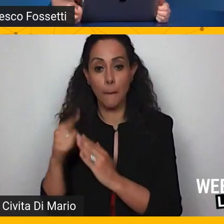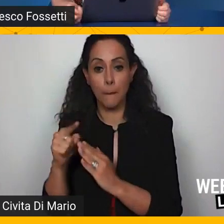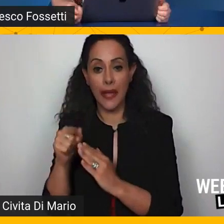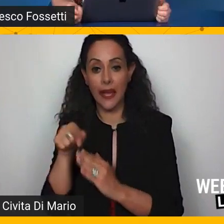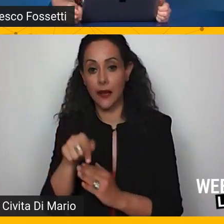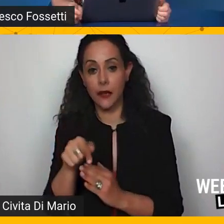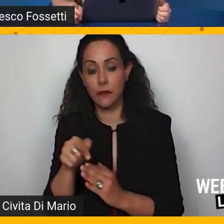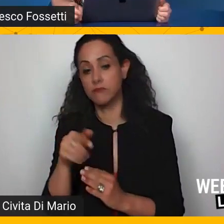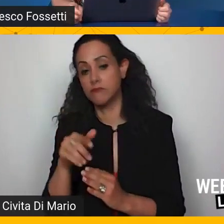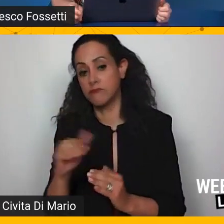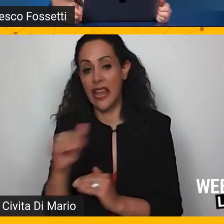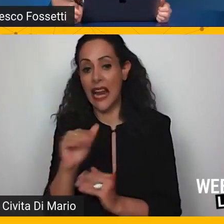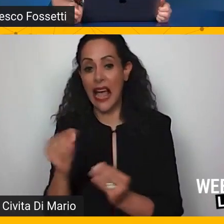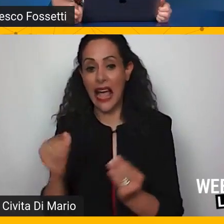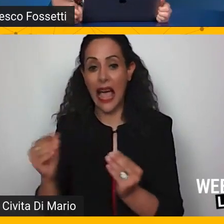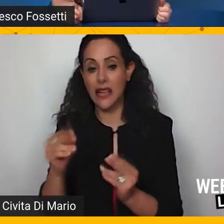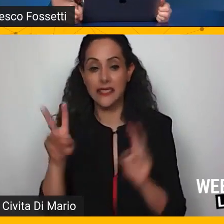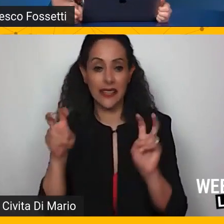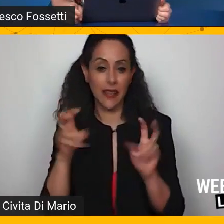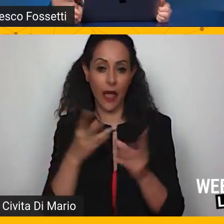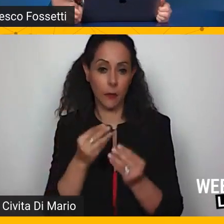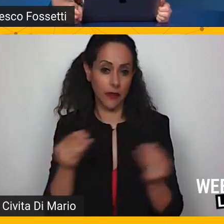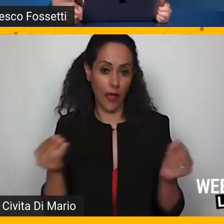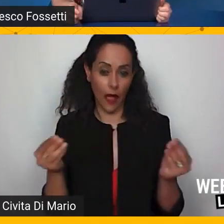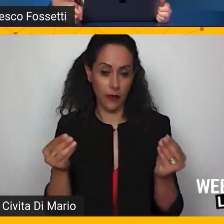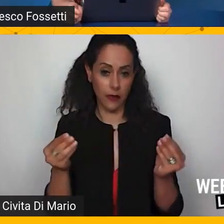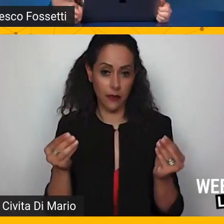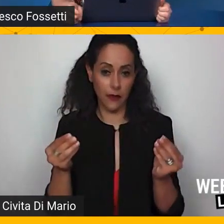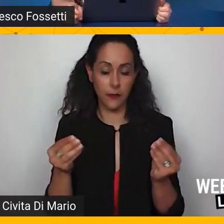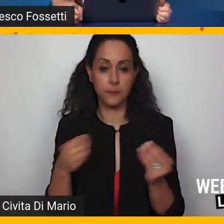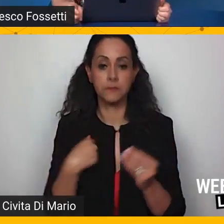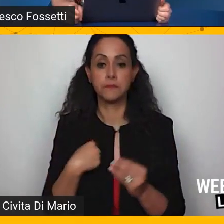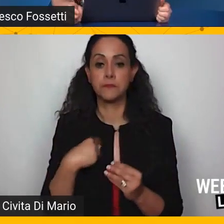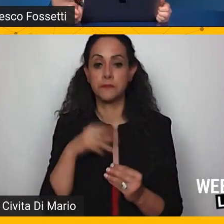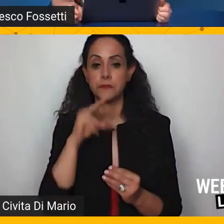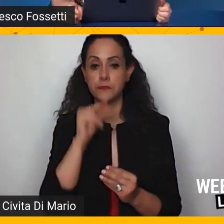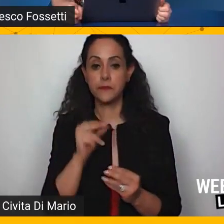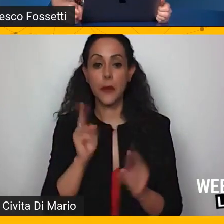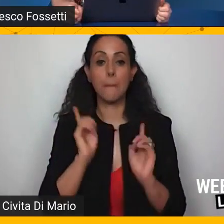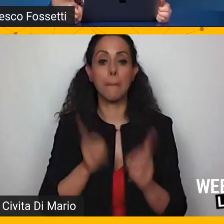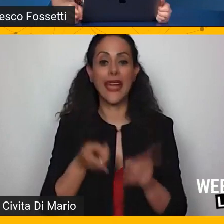i nostri ragazzi su temi e quindi siamo partiti da eh dai